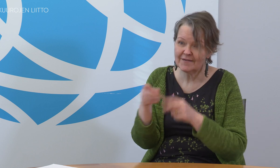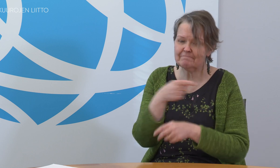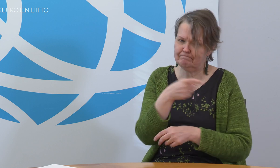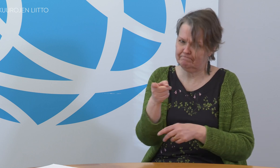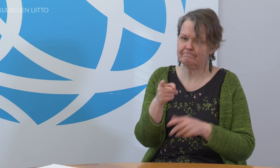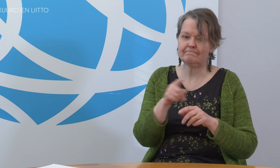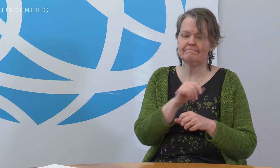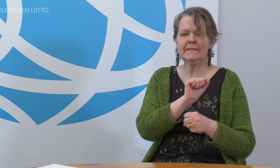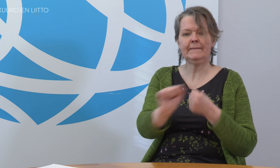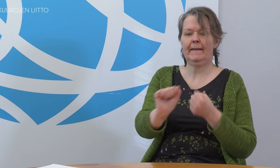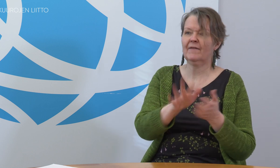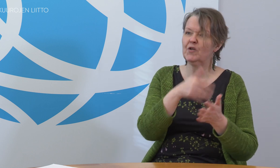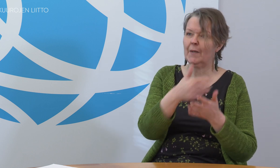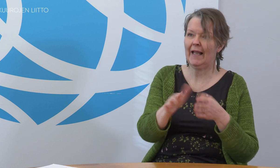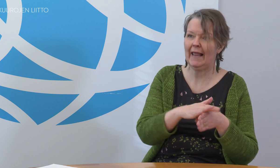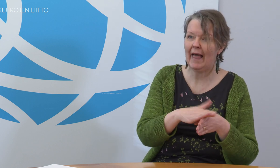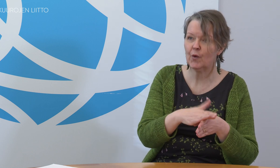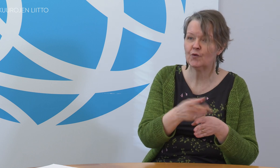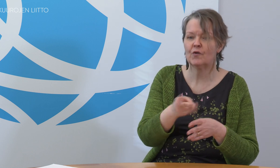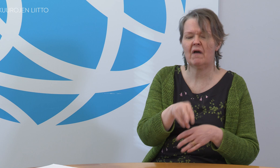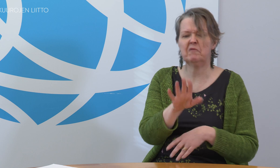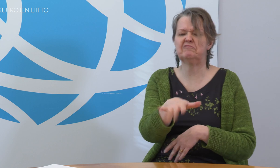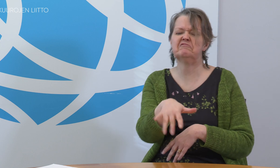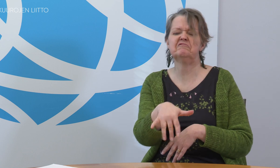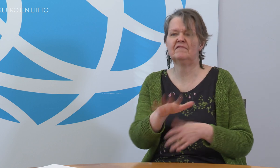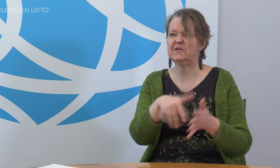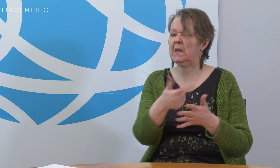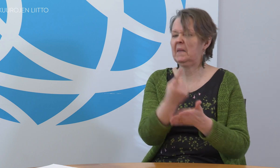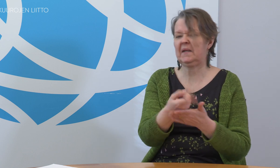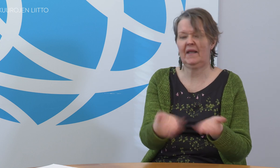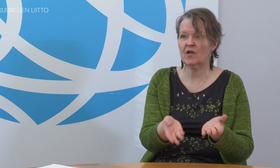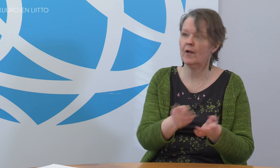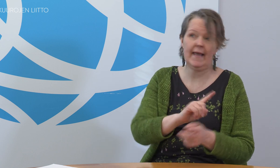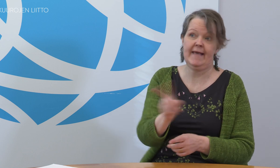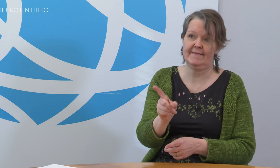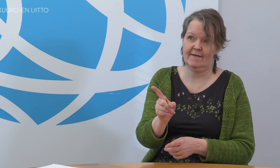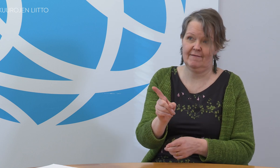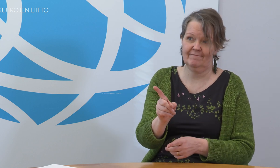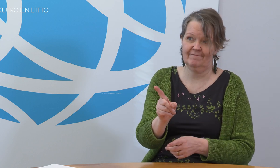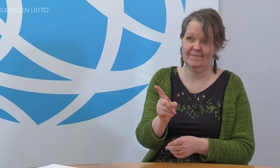jossa kiellettiin vähättelemästä tai kieltämästä viittomakielen käyttöä.